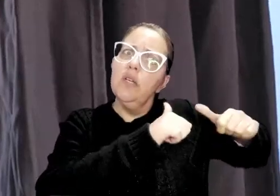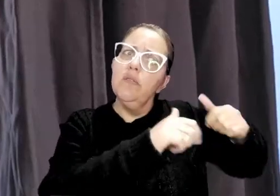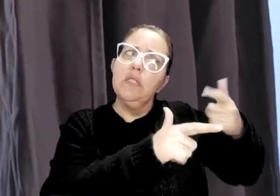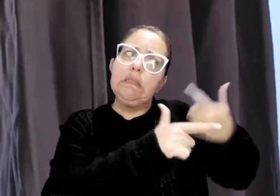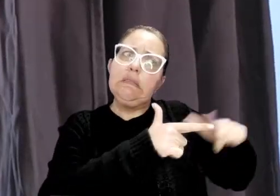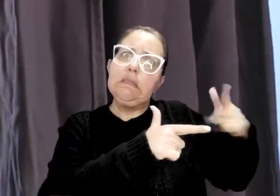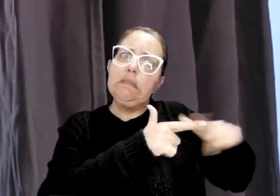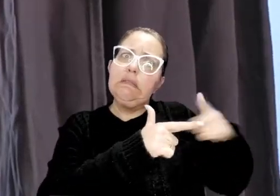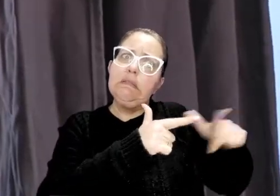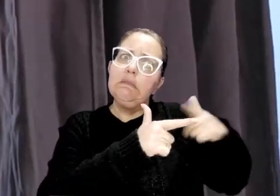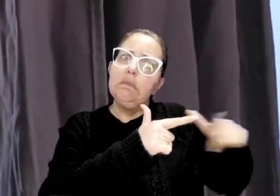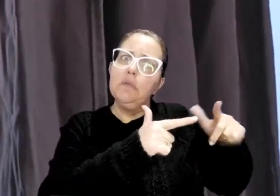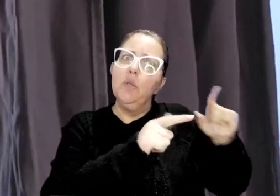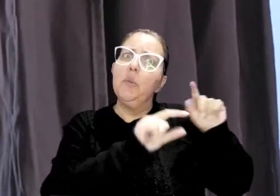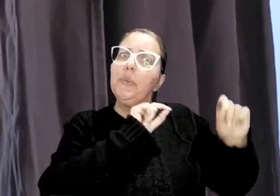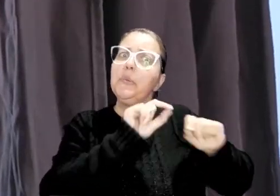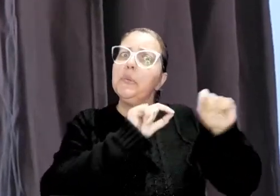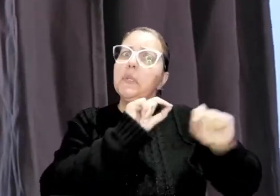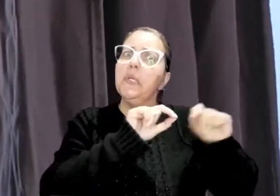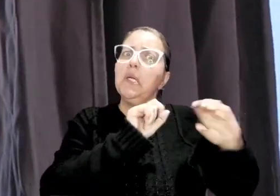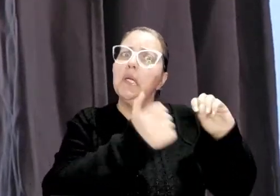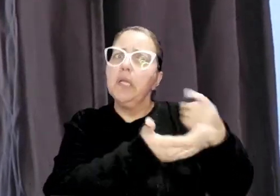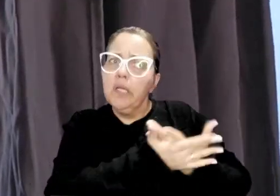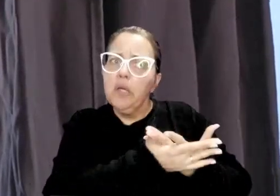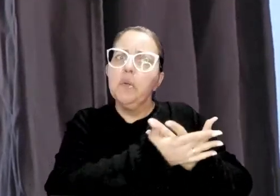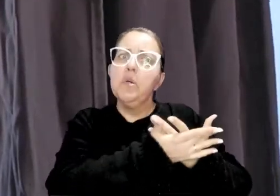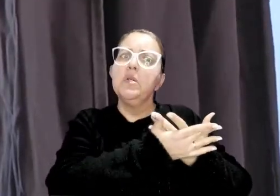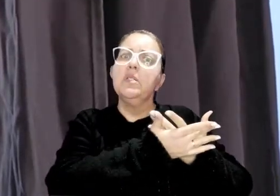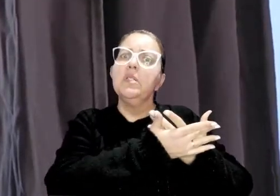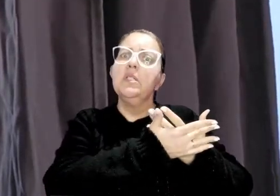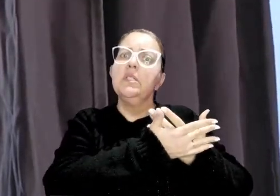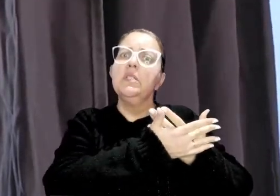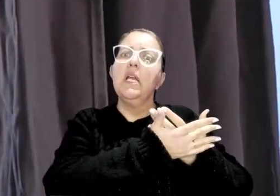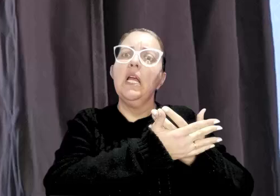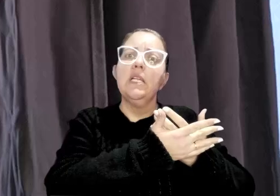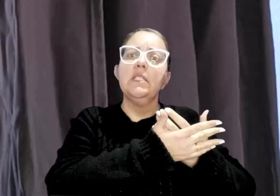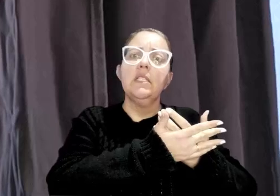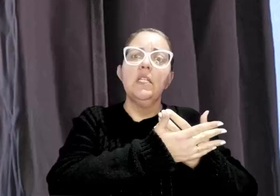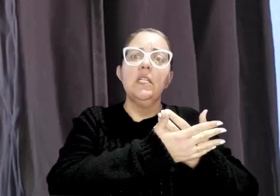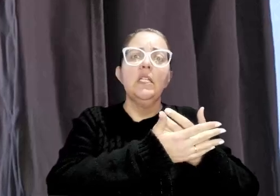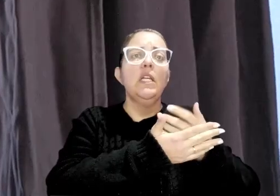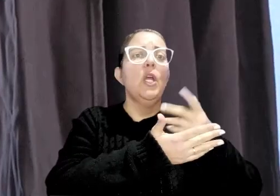faz através do que que a gente chama de Matriz de impacto onde a gente qualifica esses impactos né